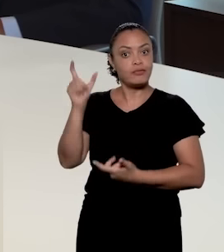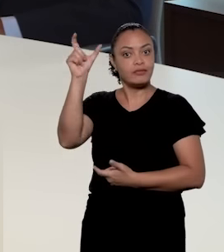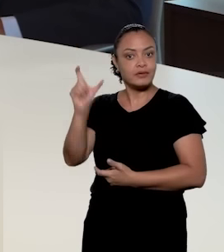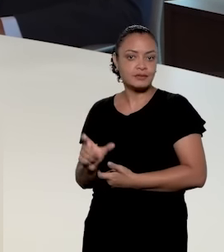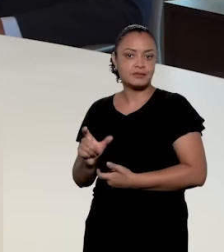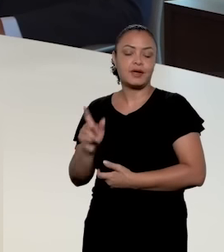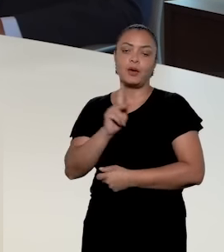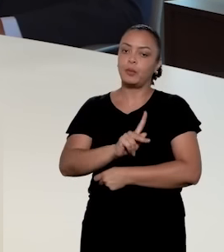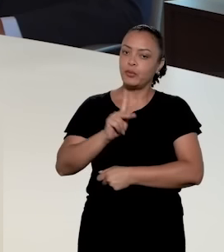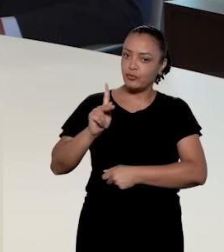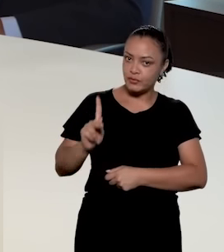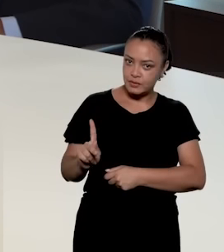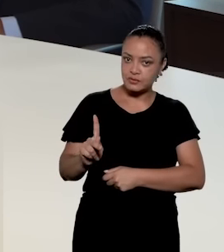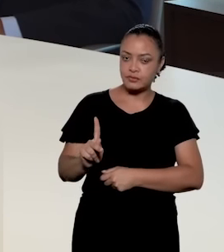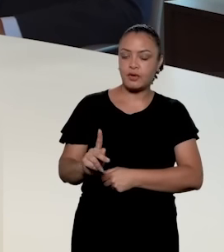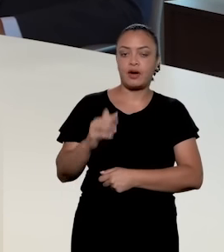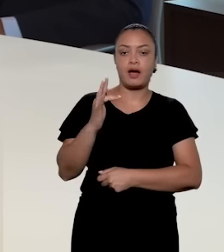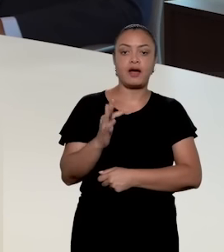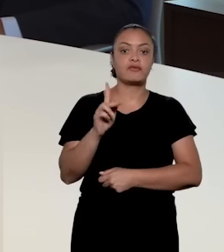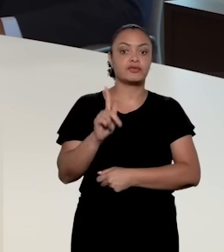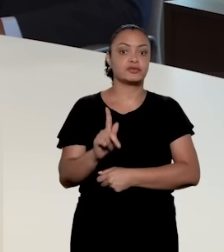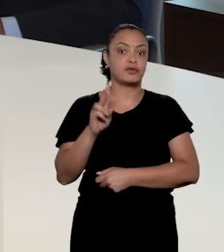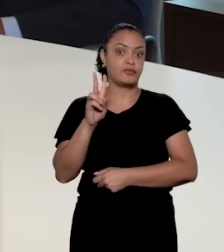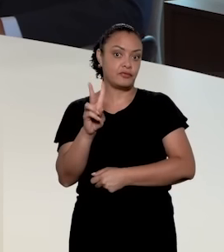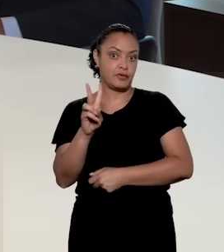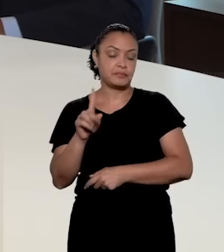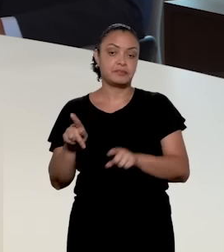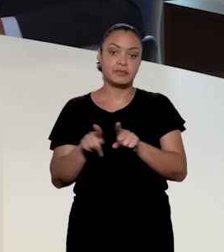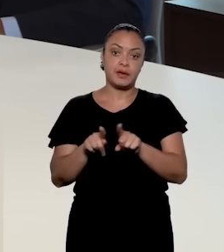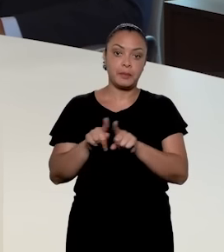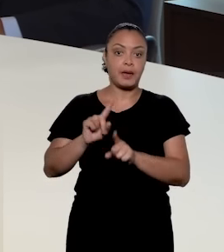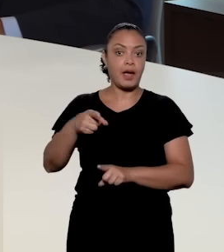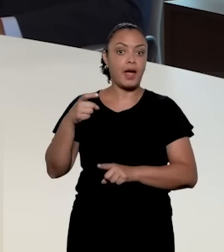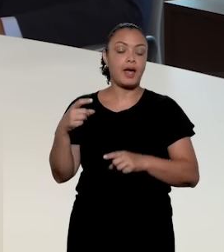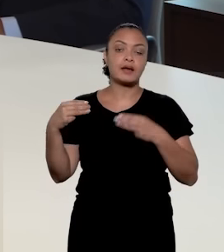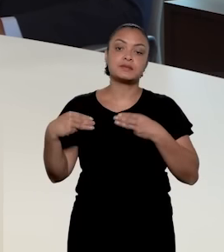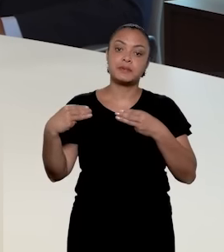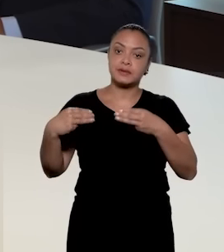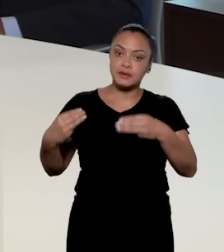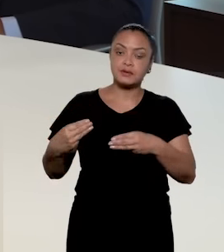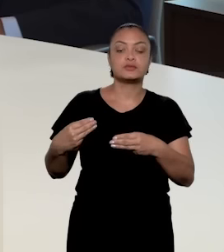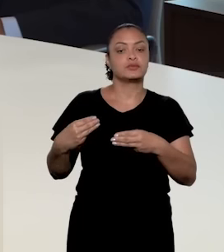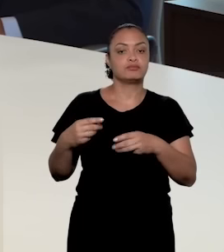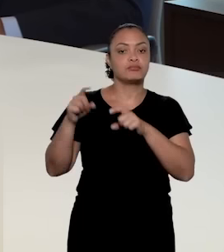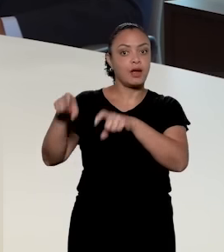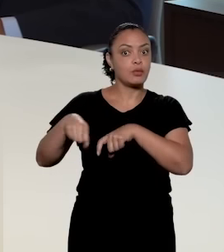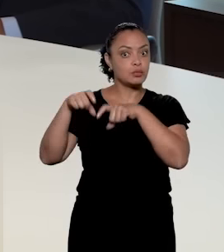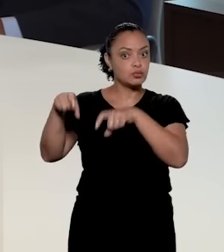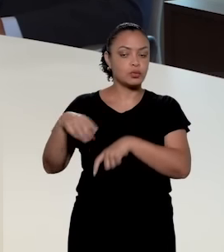Professor Emérito da Fundação Getúlio Vargas e Ex-ministro da Agricultura, Roberto Rodrigues.